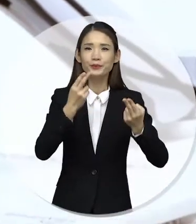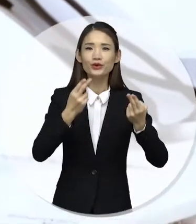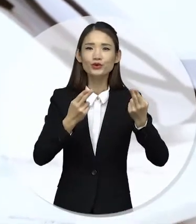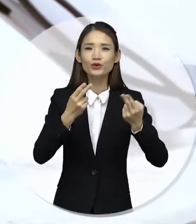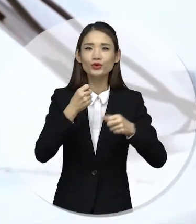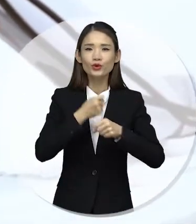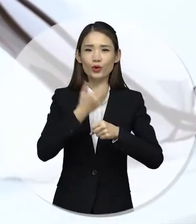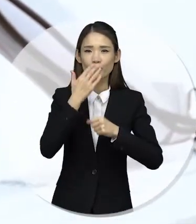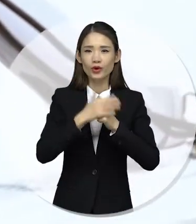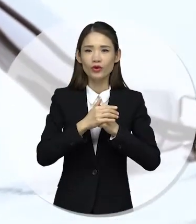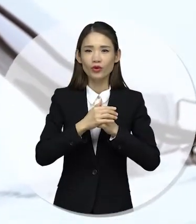김소희 : 점점 커지네.